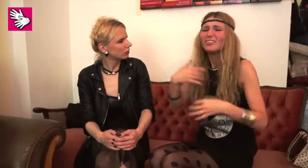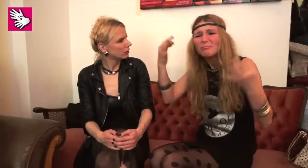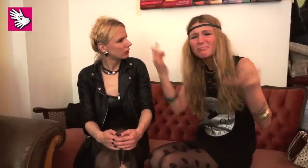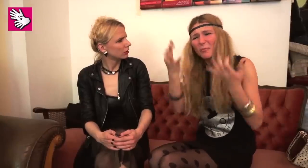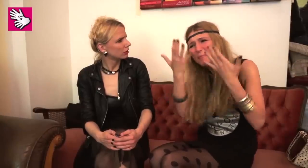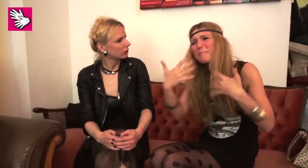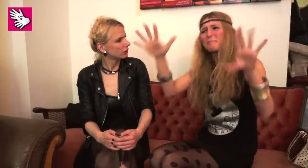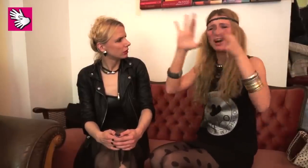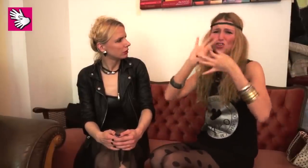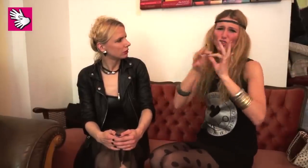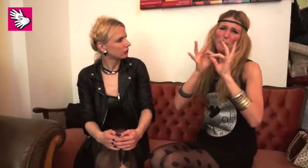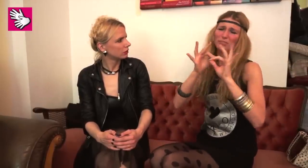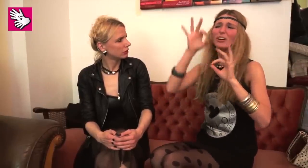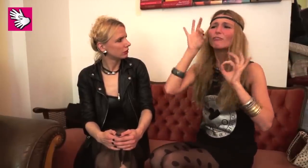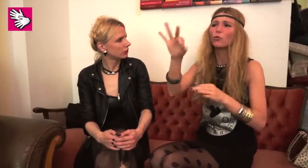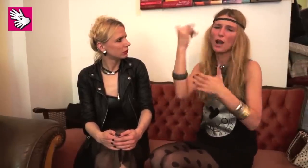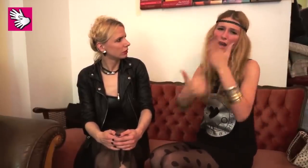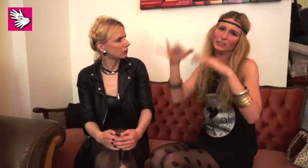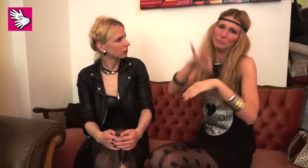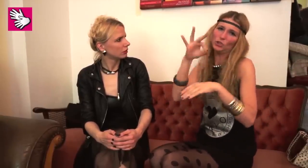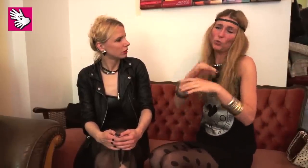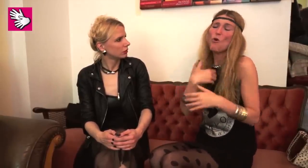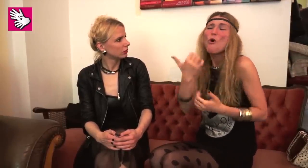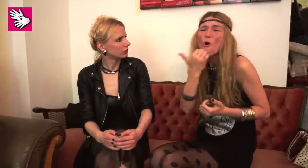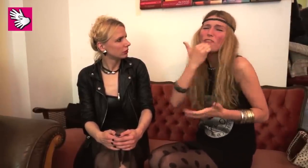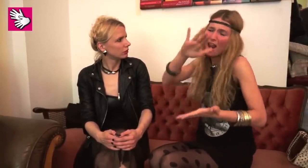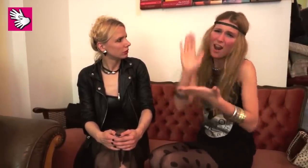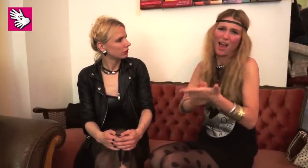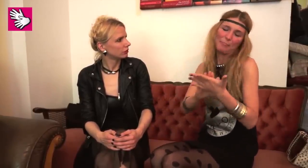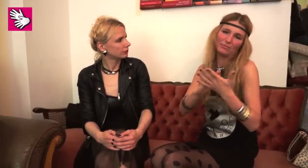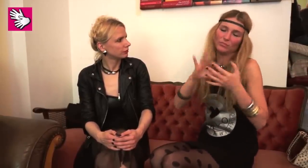Wir brauchen mehr Dolmetscherinnen, damit es dafür auch eine Lösung gibt.